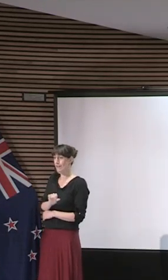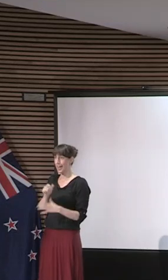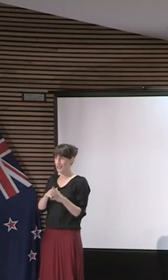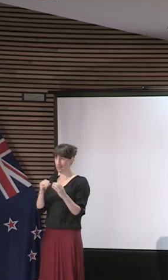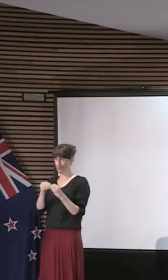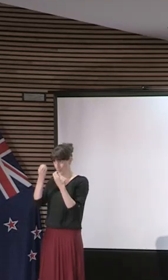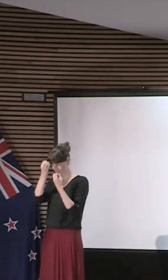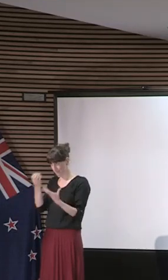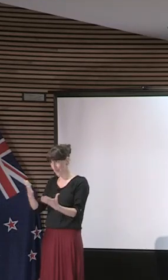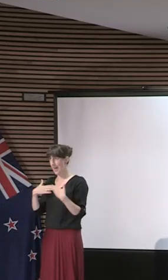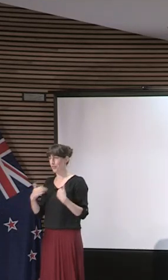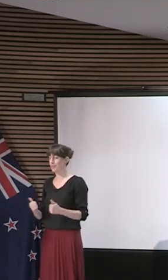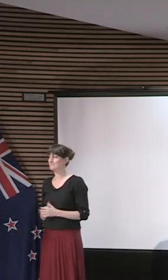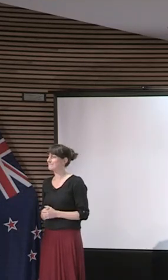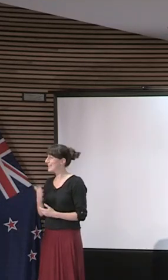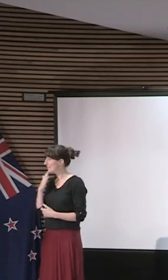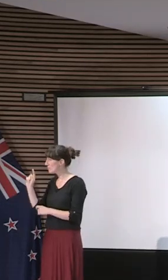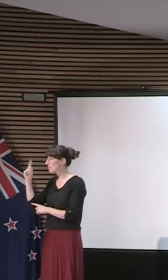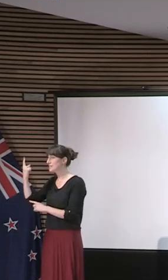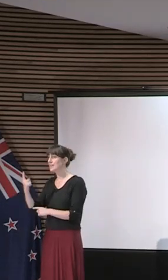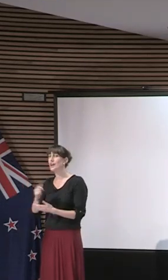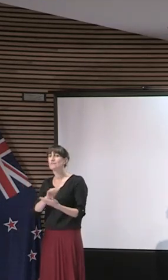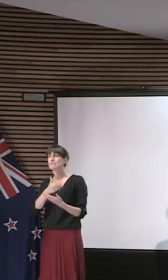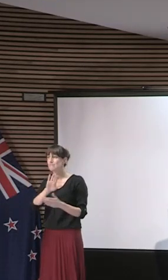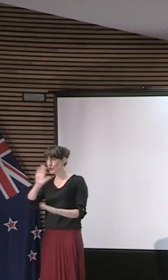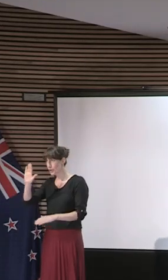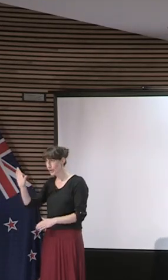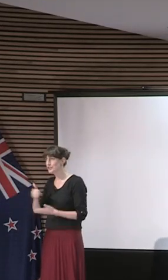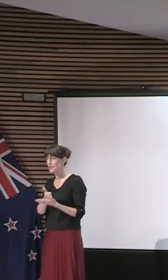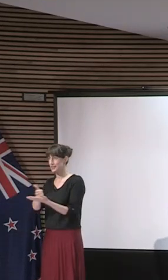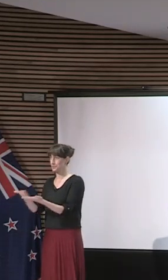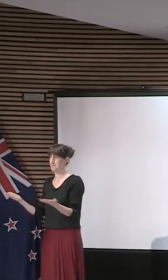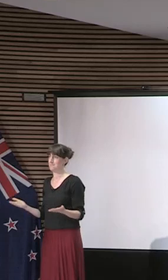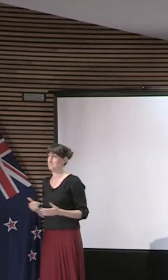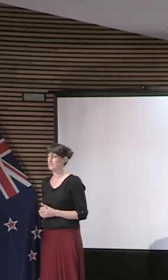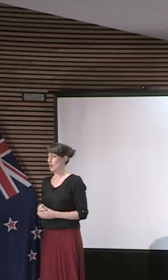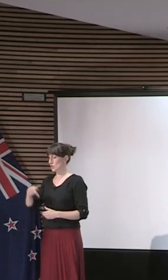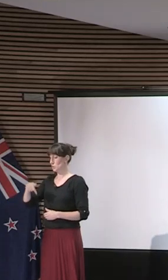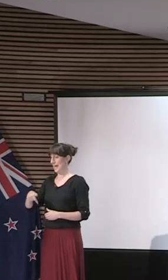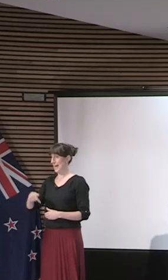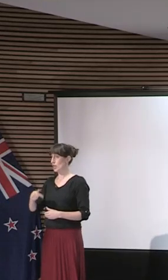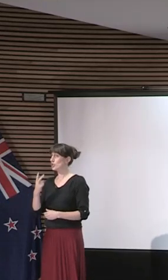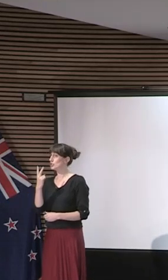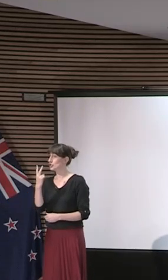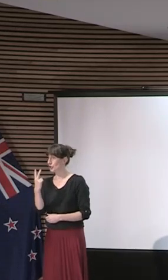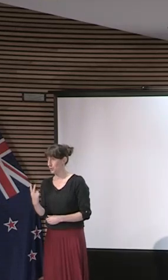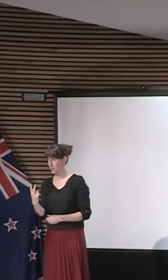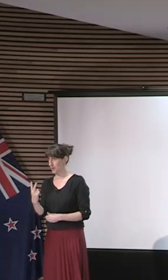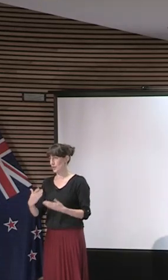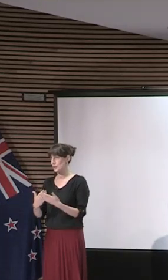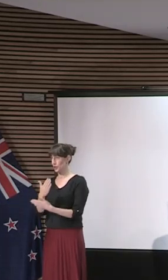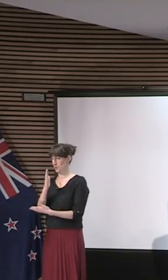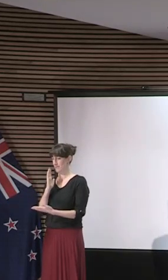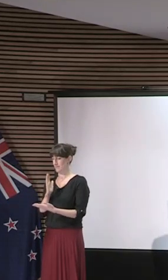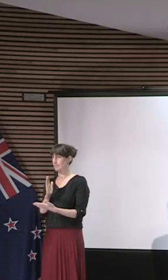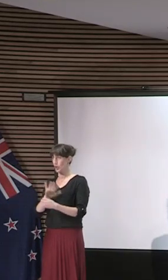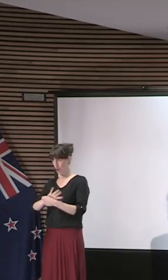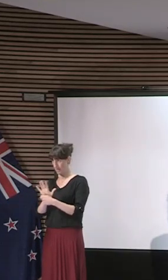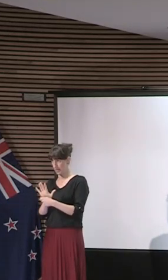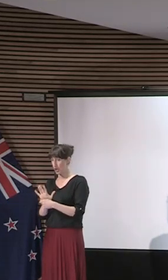puta tonu mai o etahi atu minita